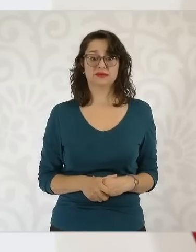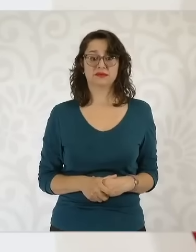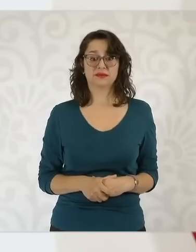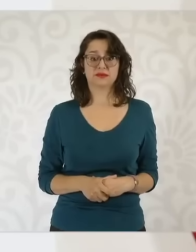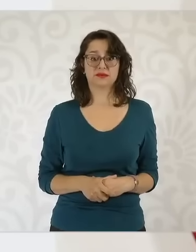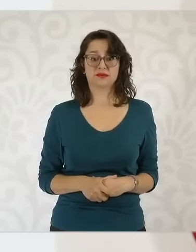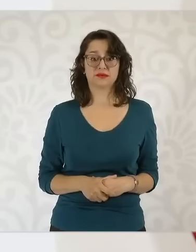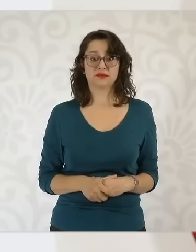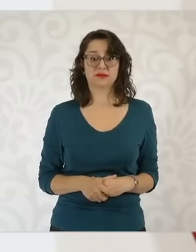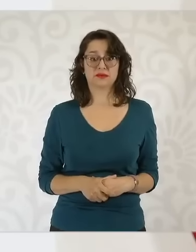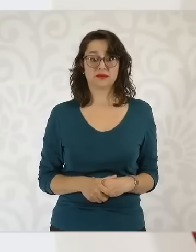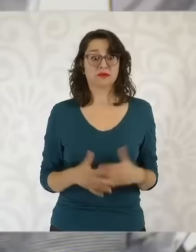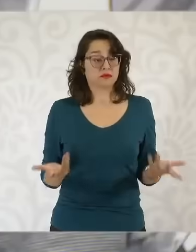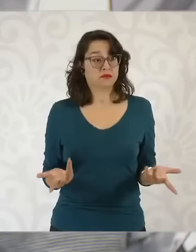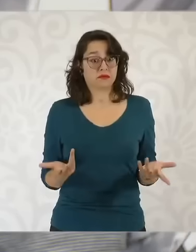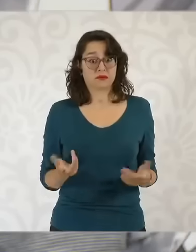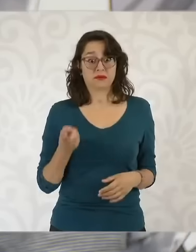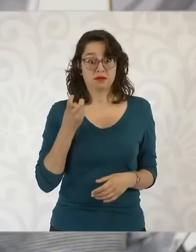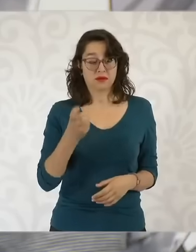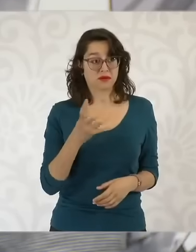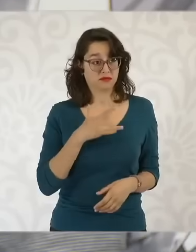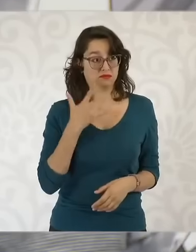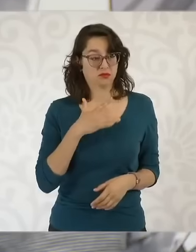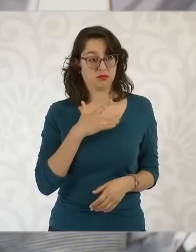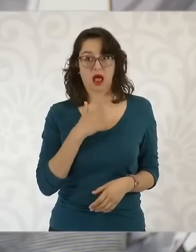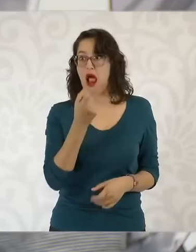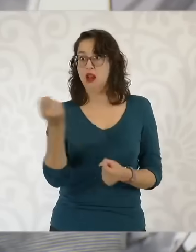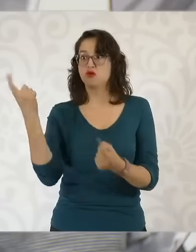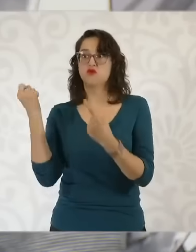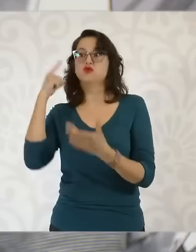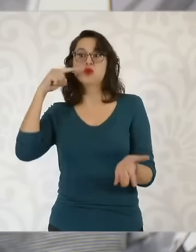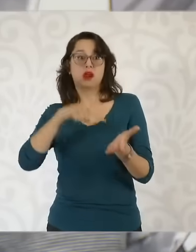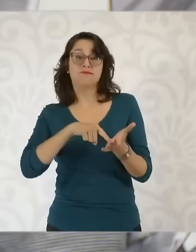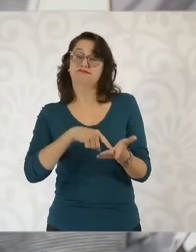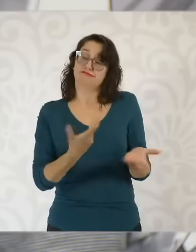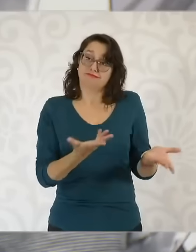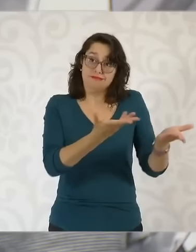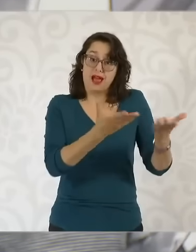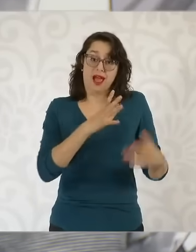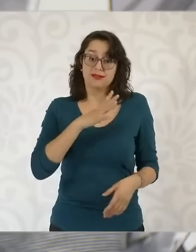difícil de de haberlo previsto así. Entonces, es lo primero que hay que decir. Lo segundo